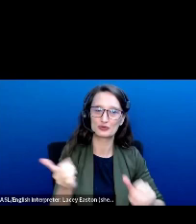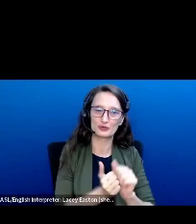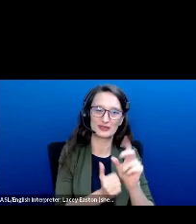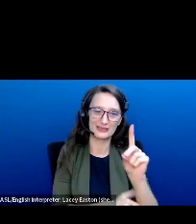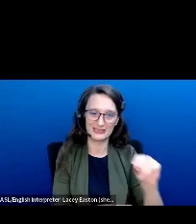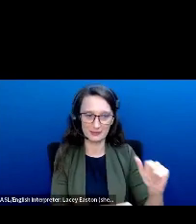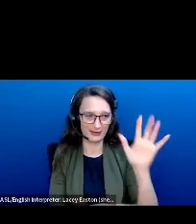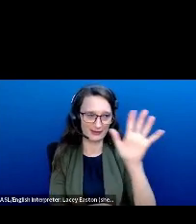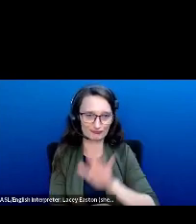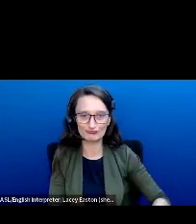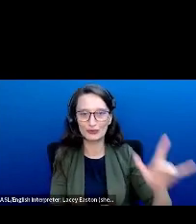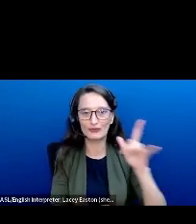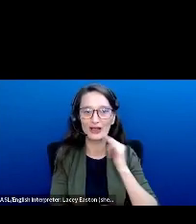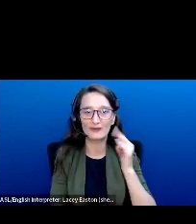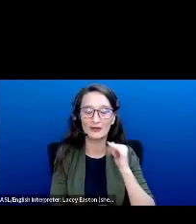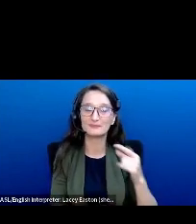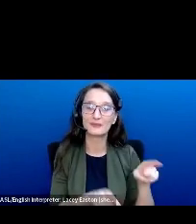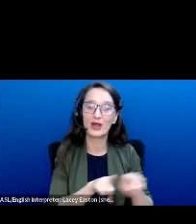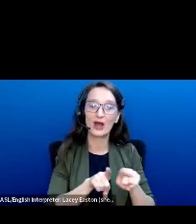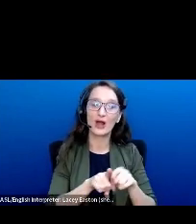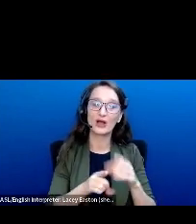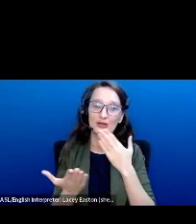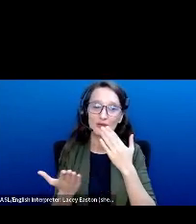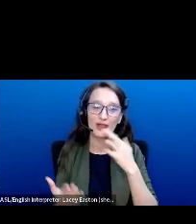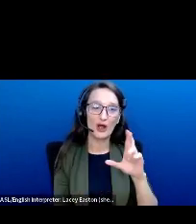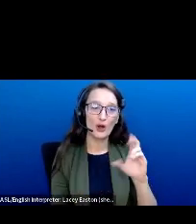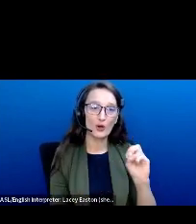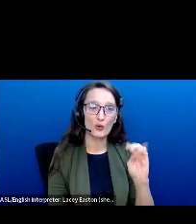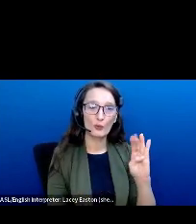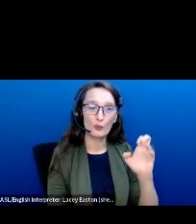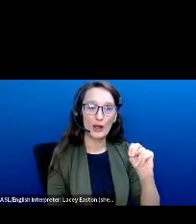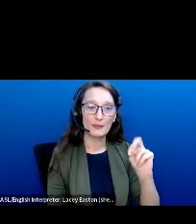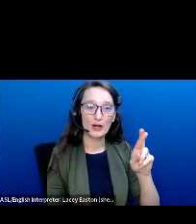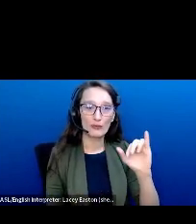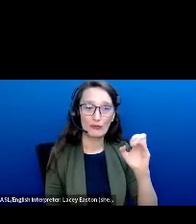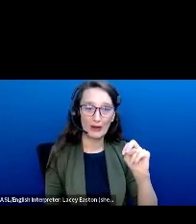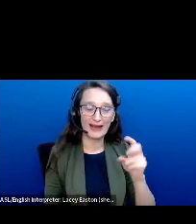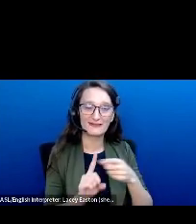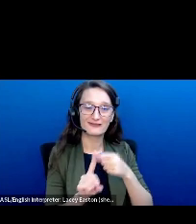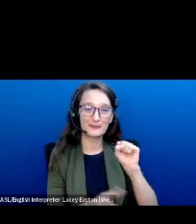agradecer a Robin Ryan de Seeds of Partnership por su tremendo trabajo en esta serie de seminarios web,